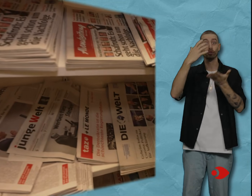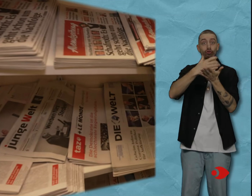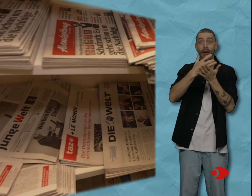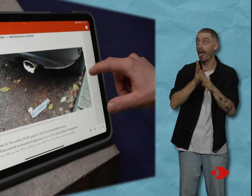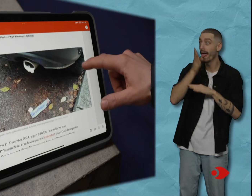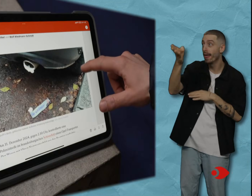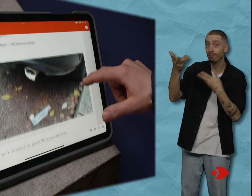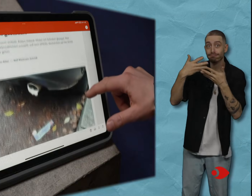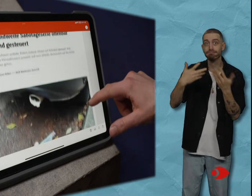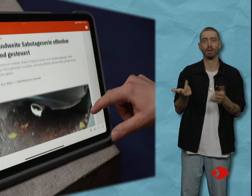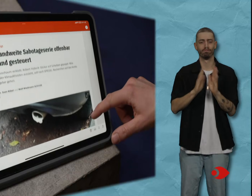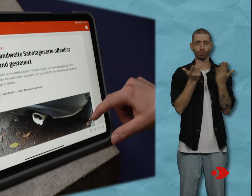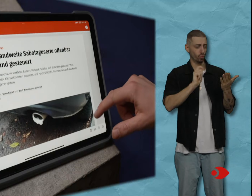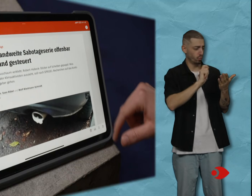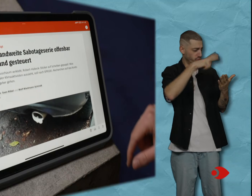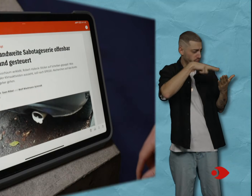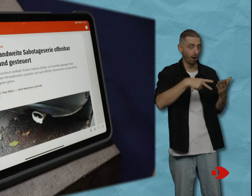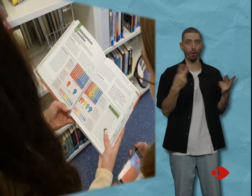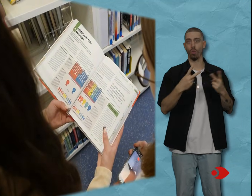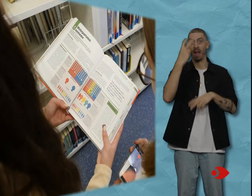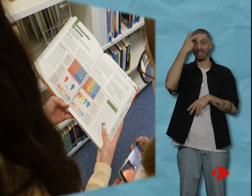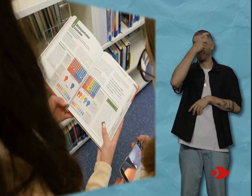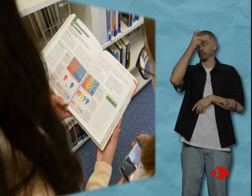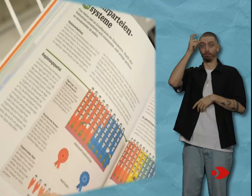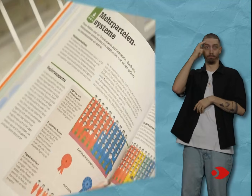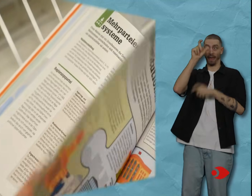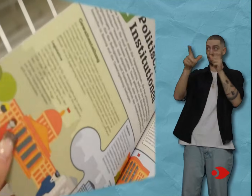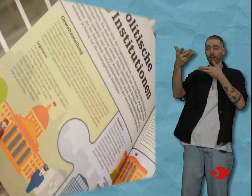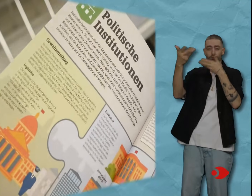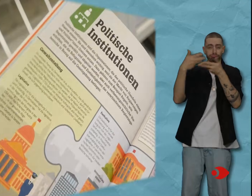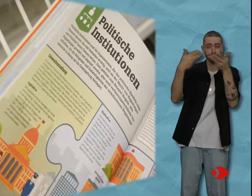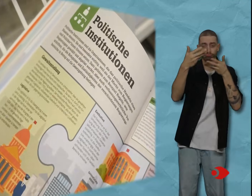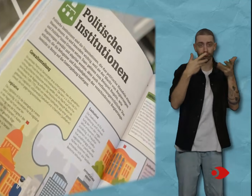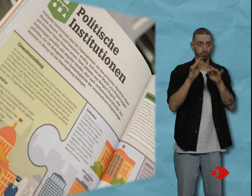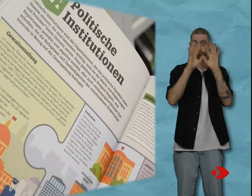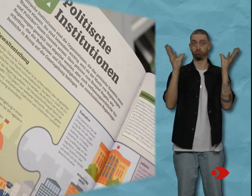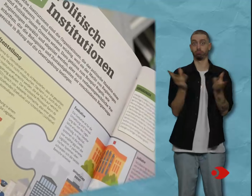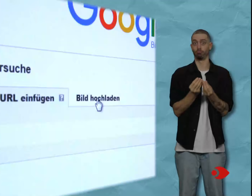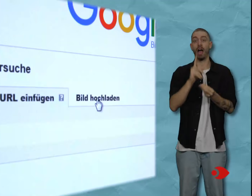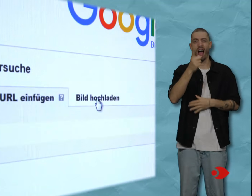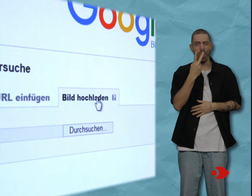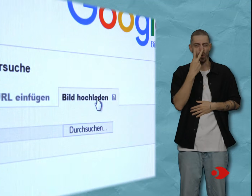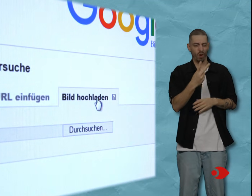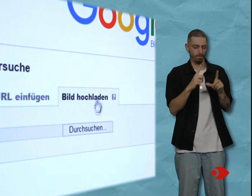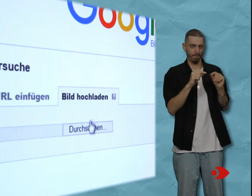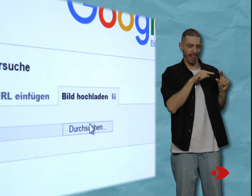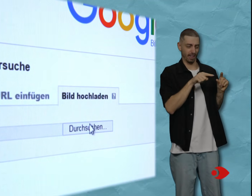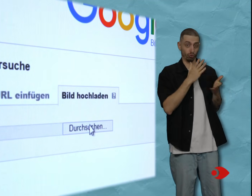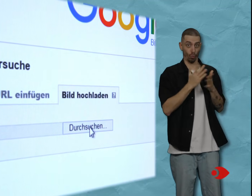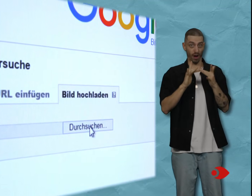wälzen Bücher, sprechen mit Expert:innen. Und wir schauen, ob es Bilder schon mal im Netz gab.